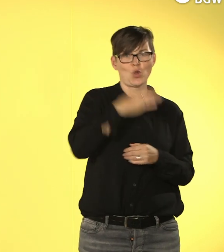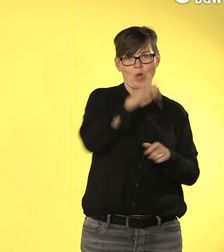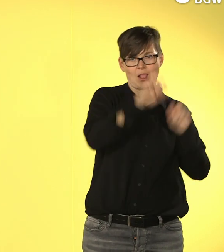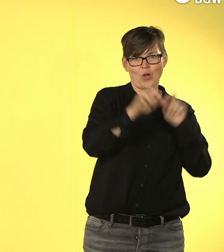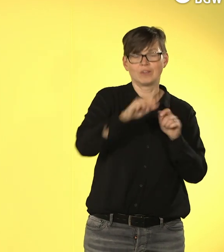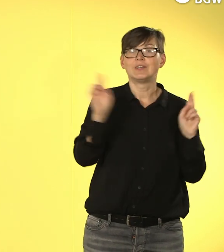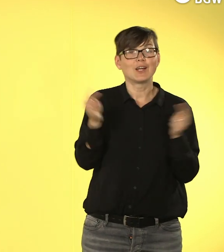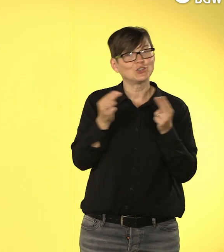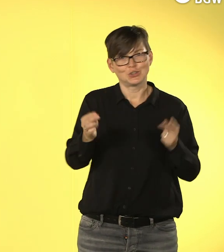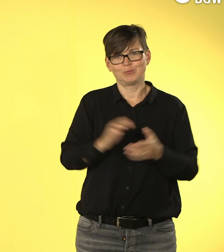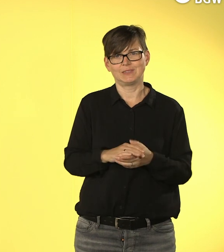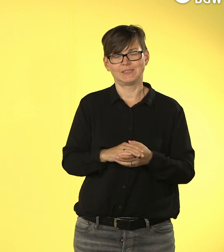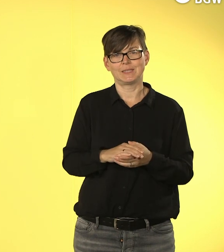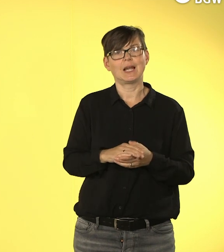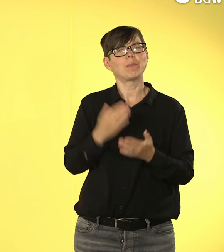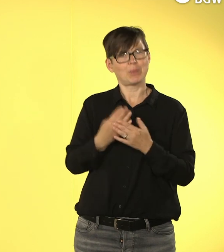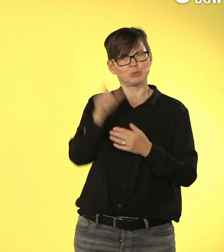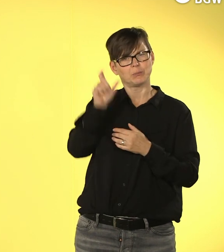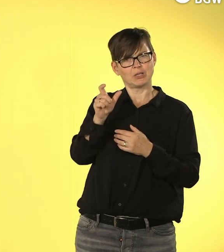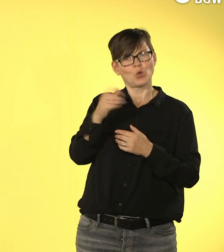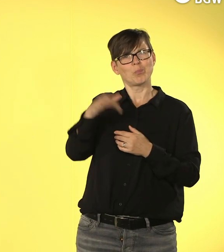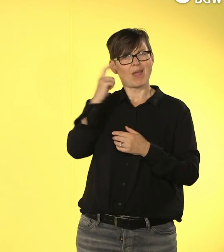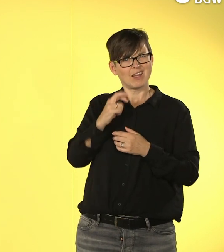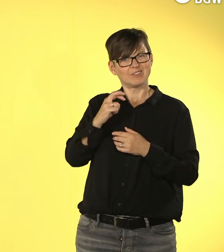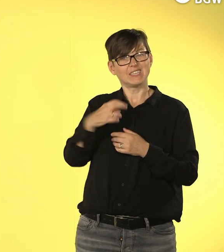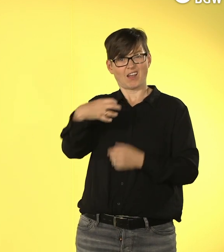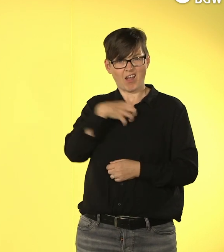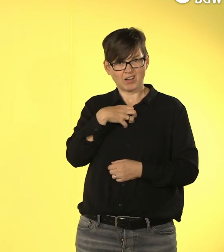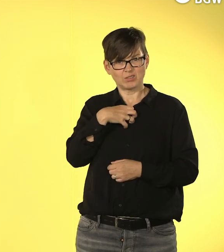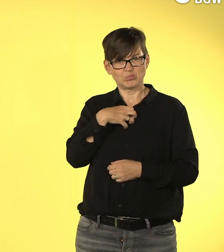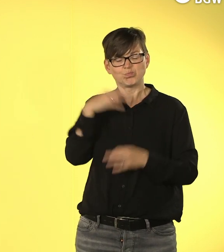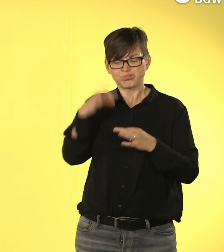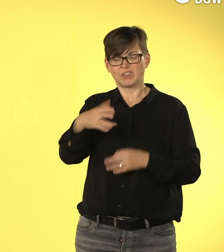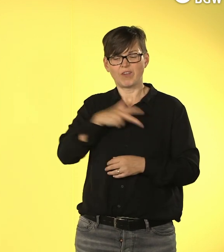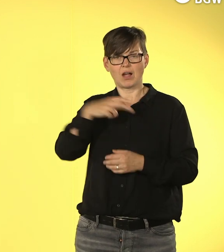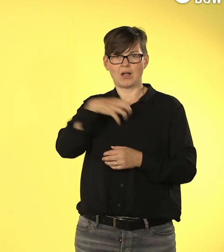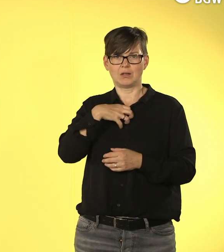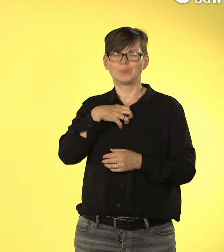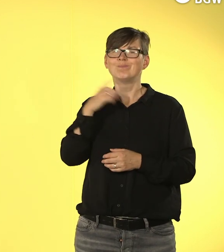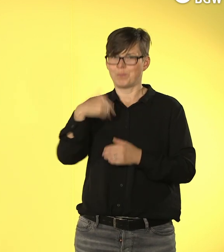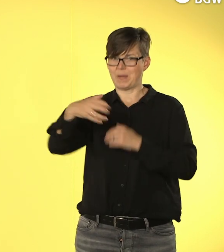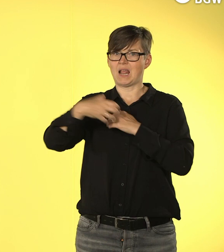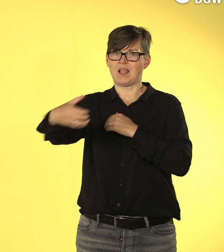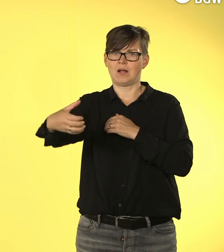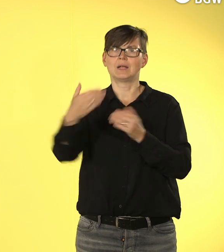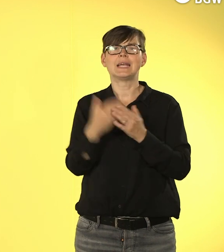Nur wenn die Älteren krank sind, sind sie länger krank. Deswegen meint man, dass sie anfälliger sind.